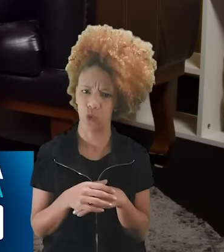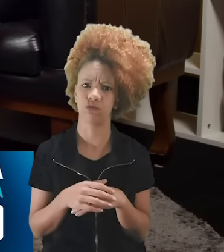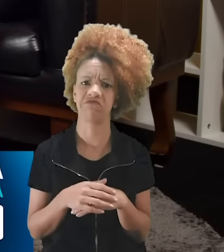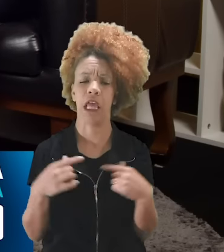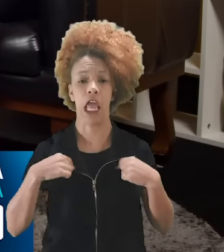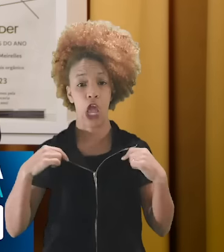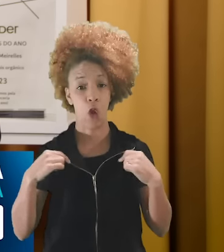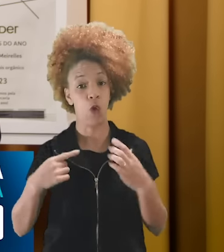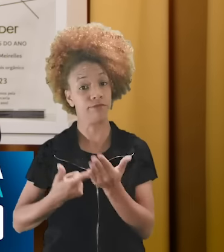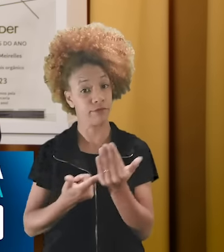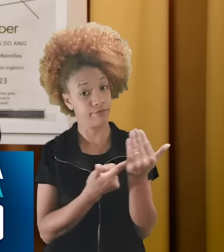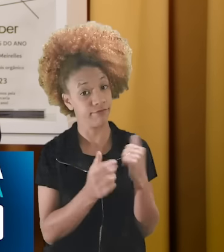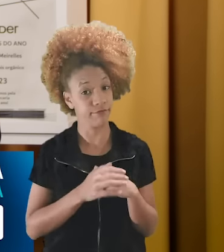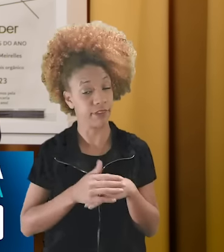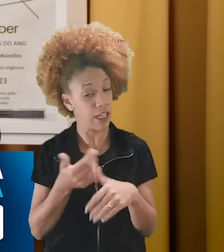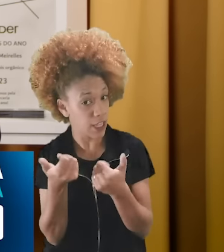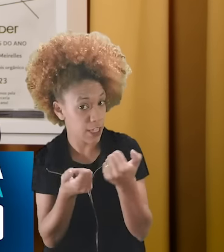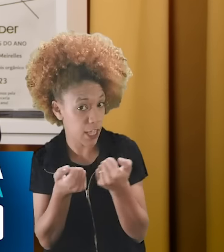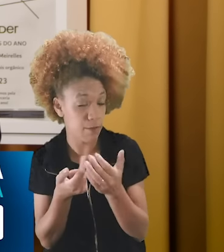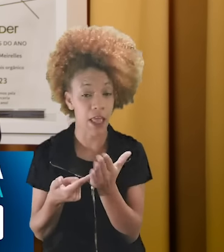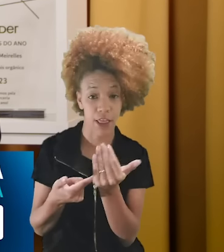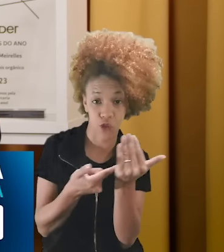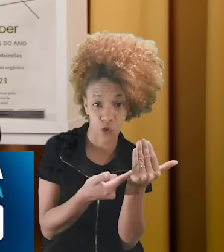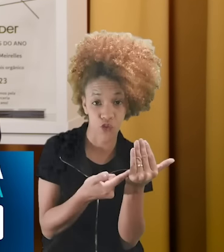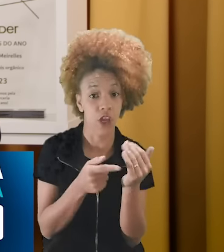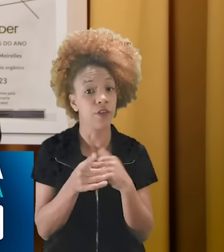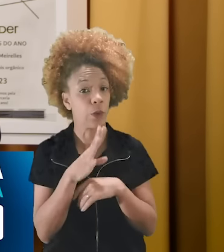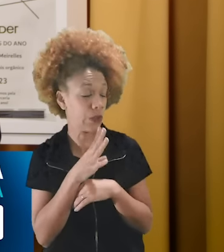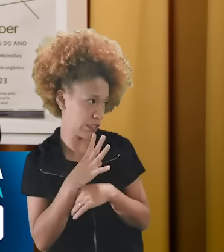insider é roupa com tecnologia falou de games falou de tecnologia Você conhece as roupas da